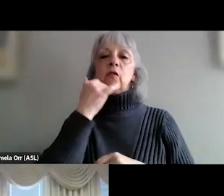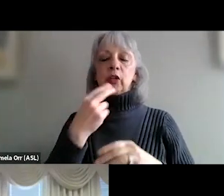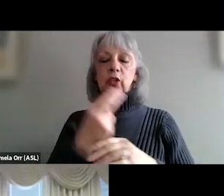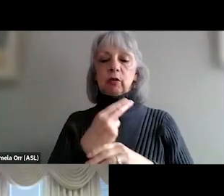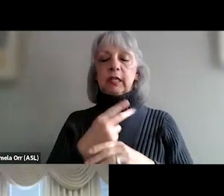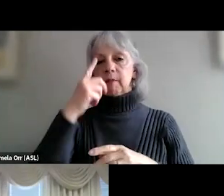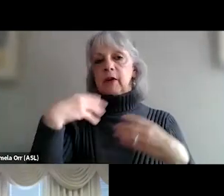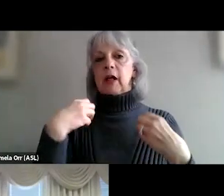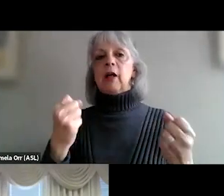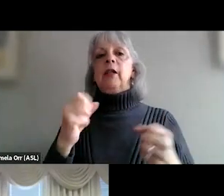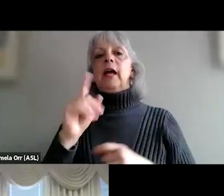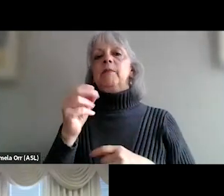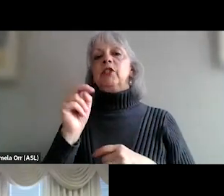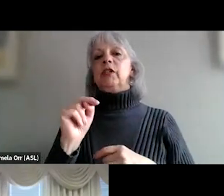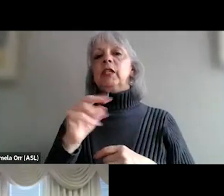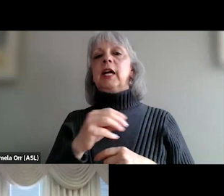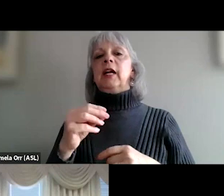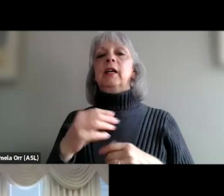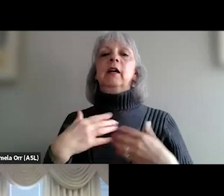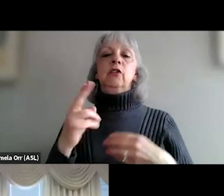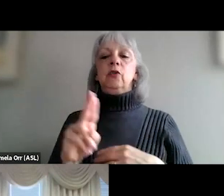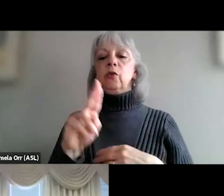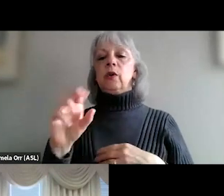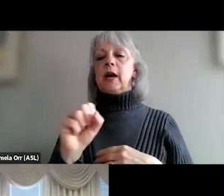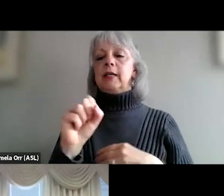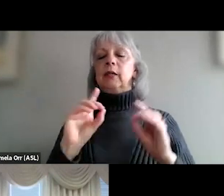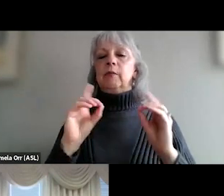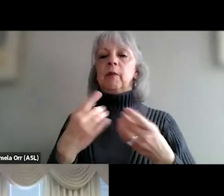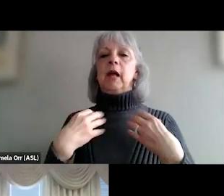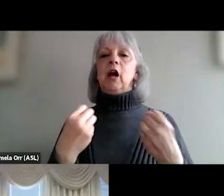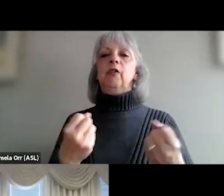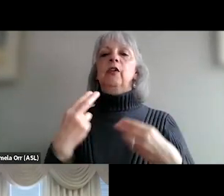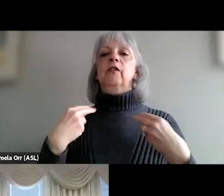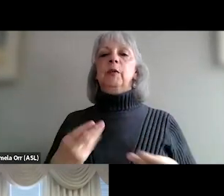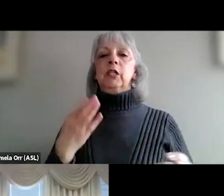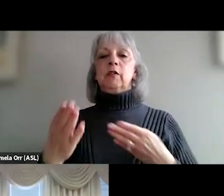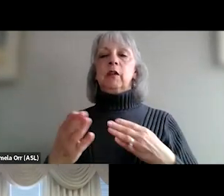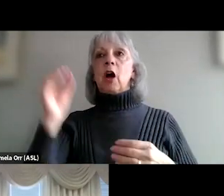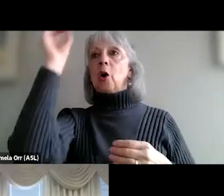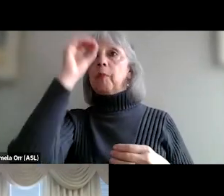y el Departamento de Salud y Servicios Humanos de los Estados Unidos, HHS por sus siglas en inglés; pero las opiniones y puntos de vista expresados hoy